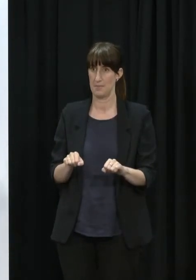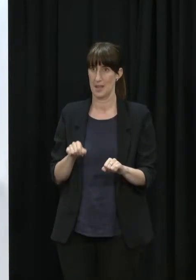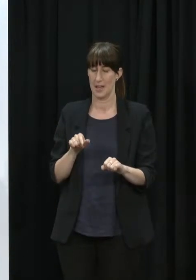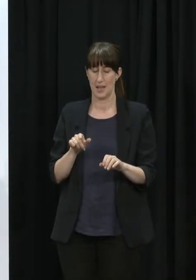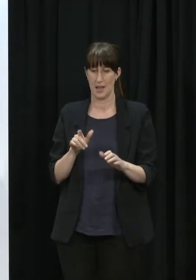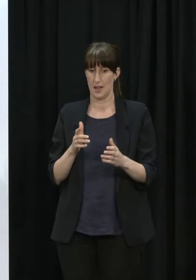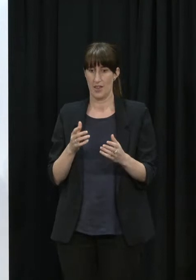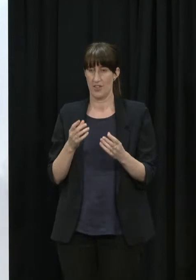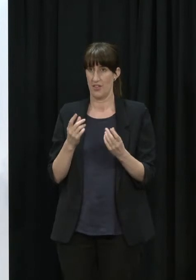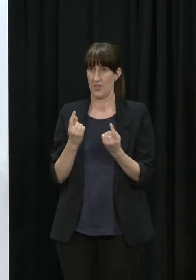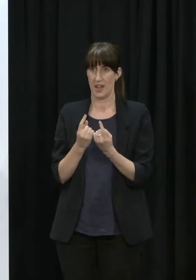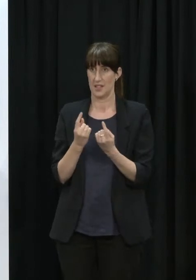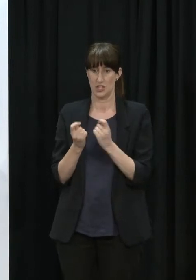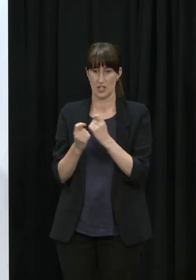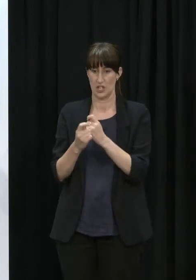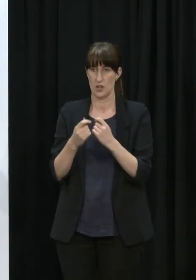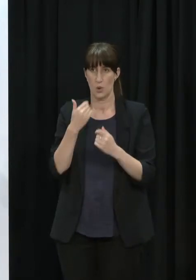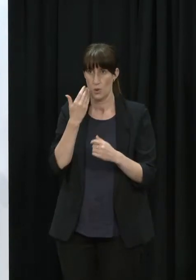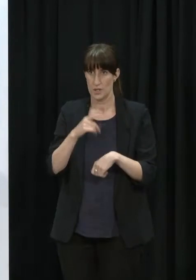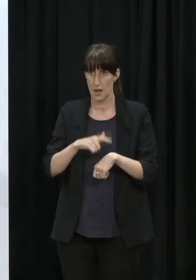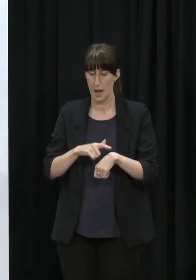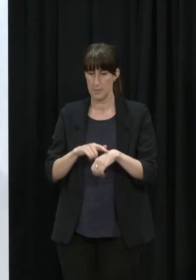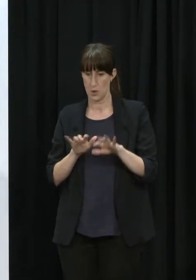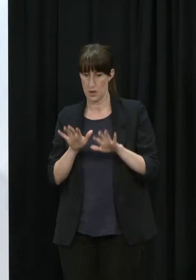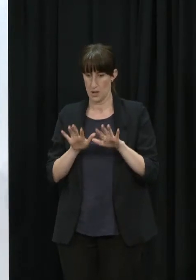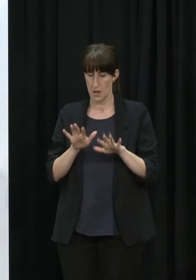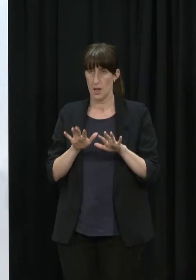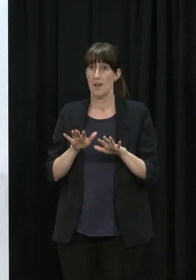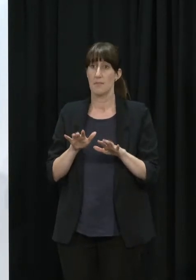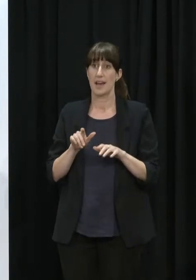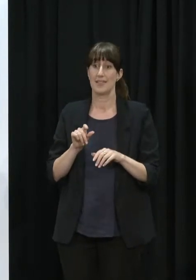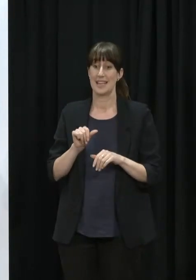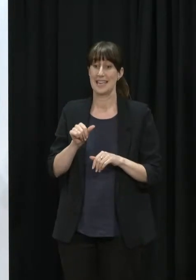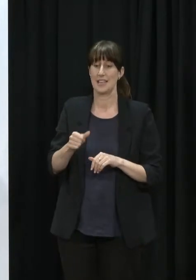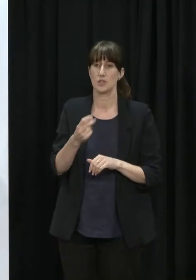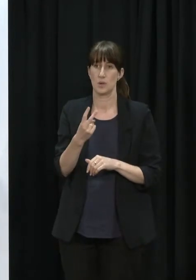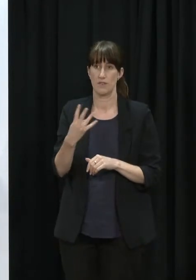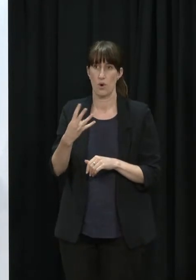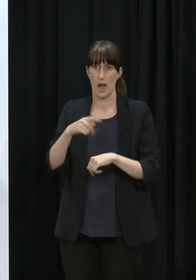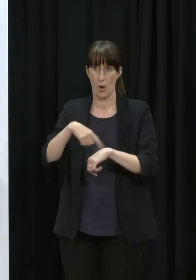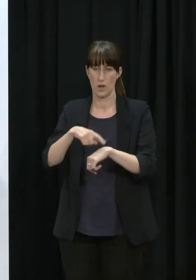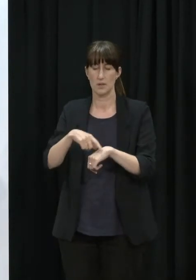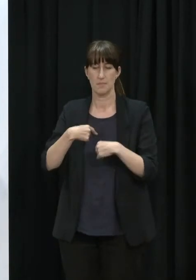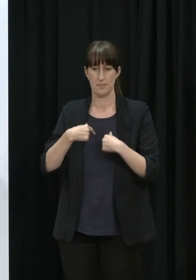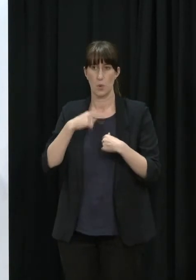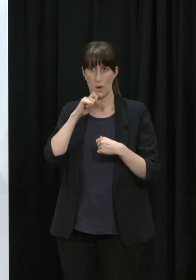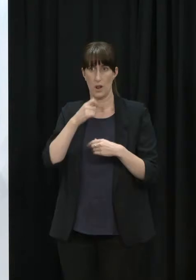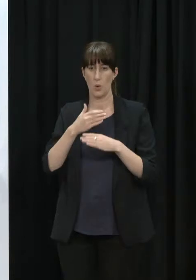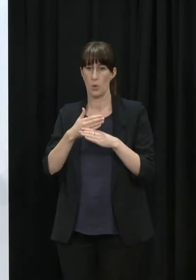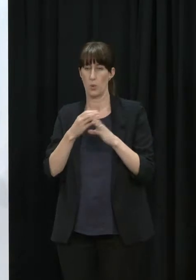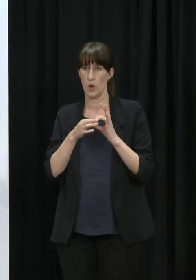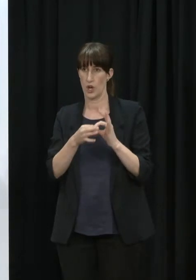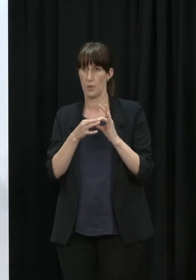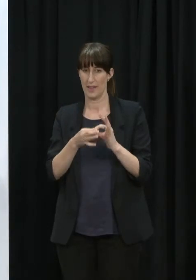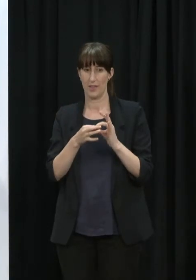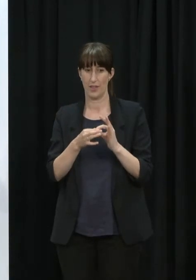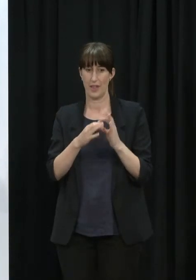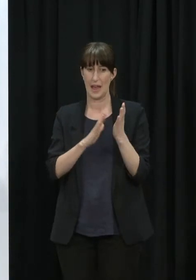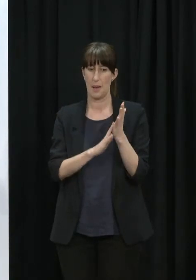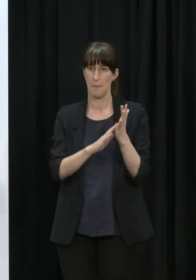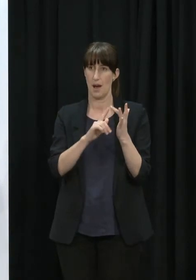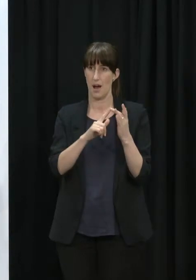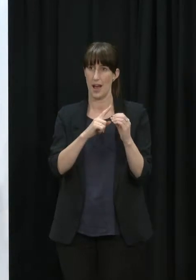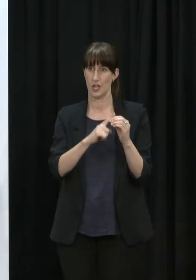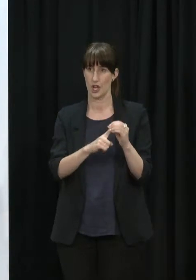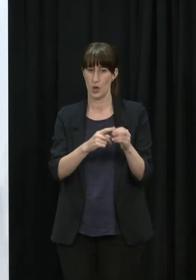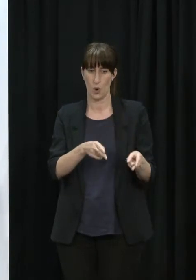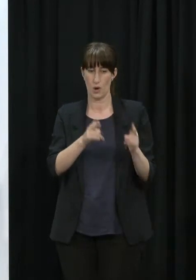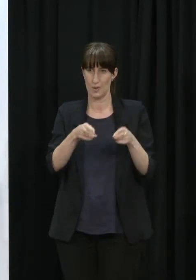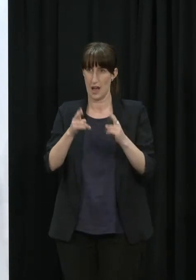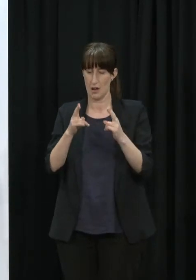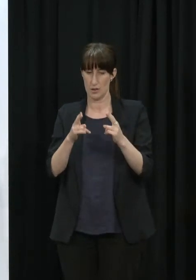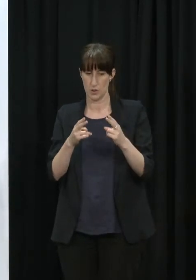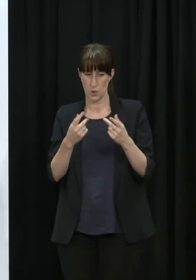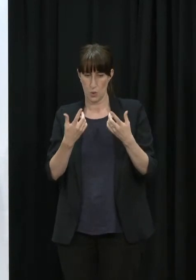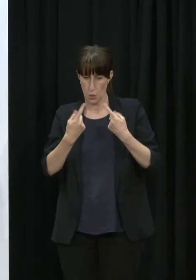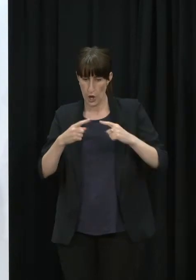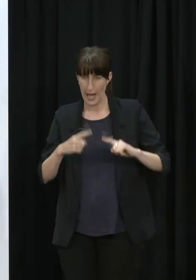Me haere tatou i roto i nga